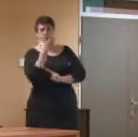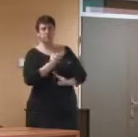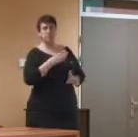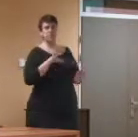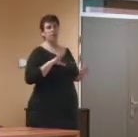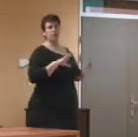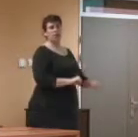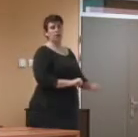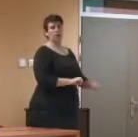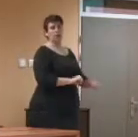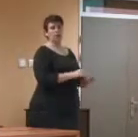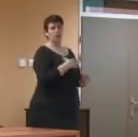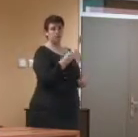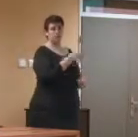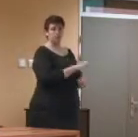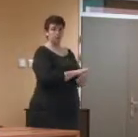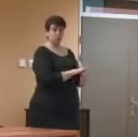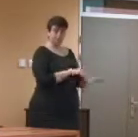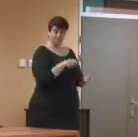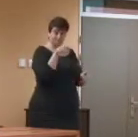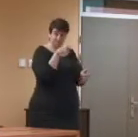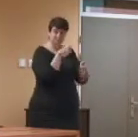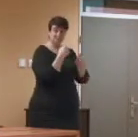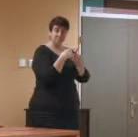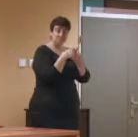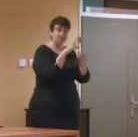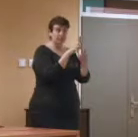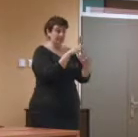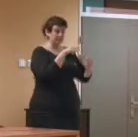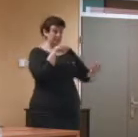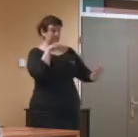con perspectiva, nos da un poco la imagen también de